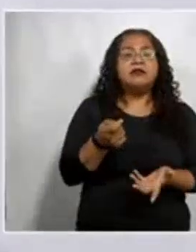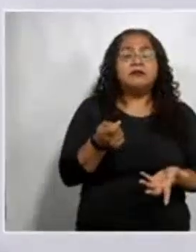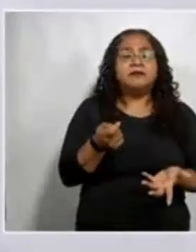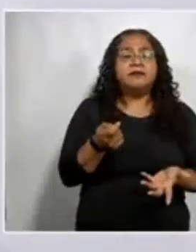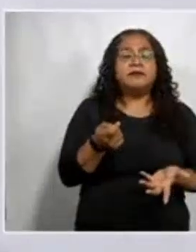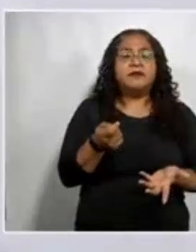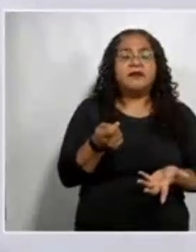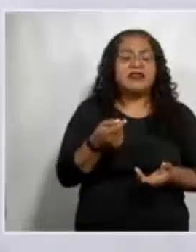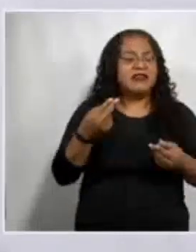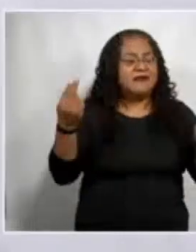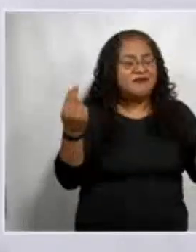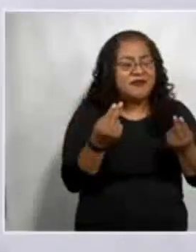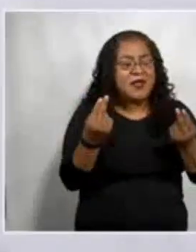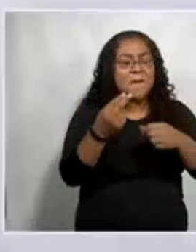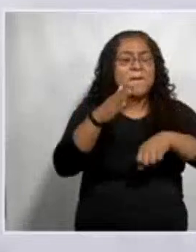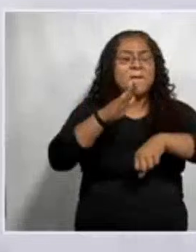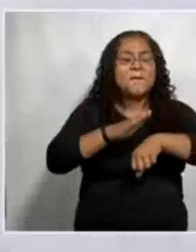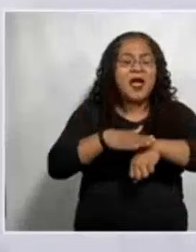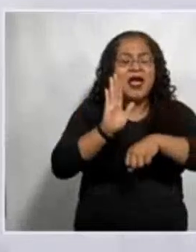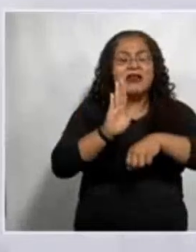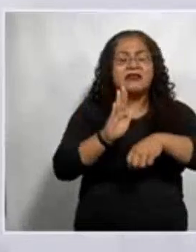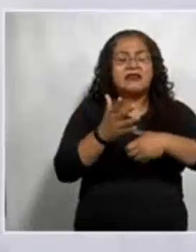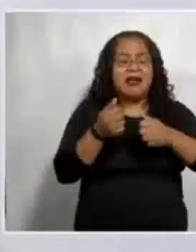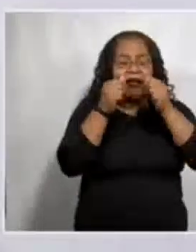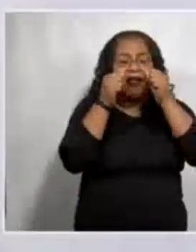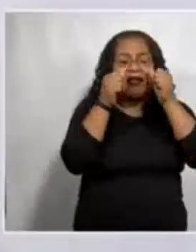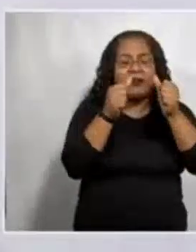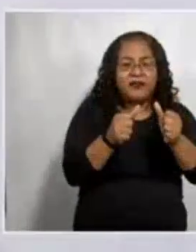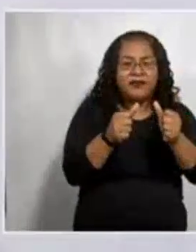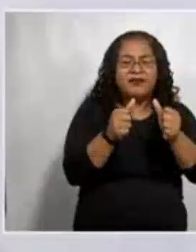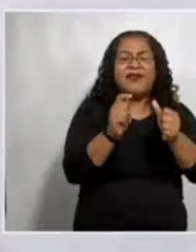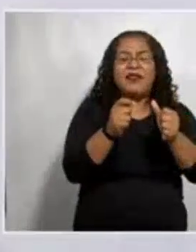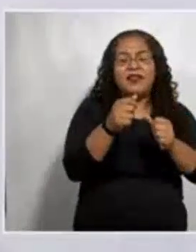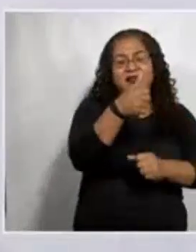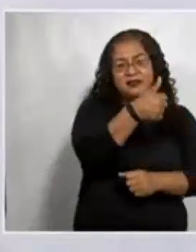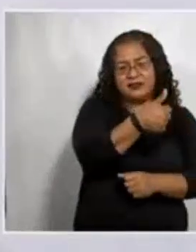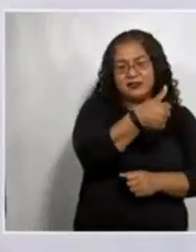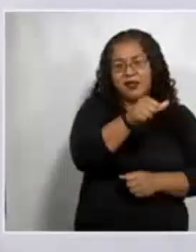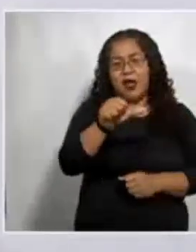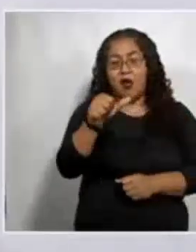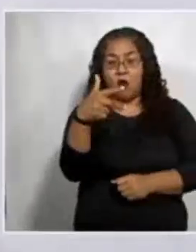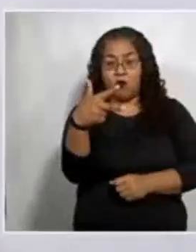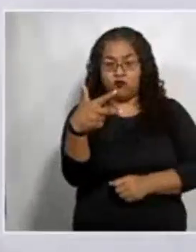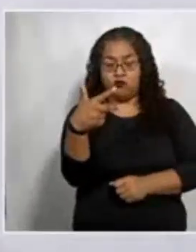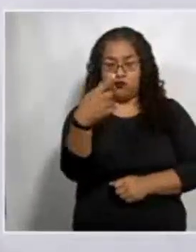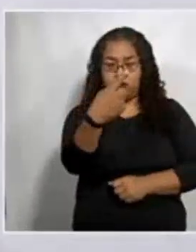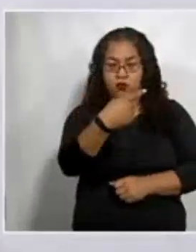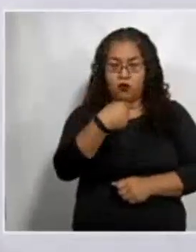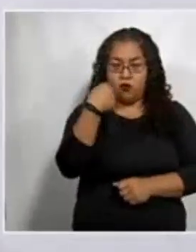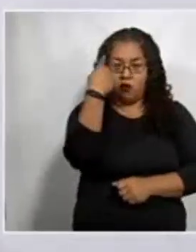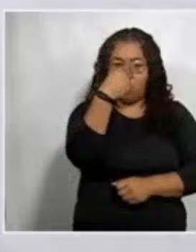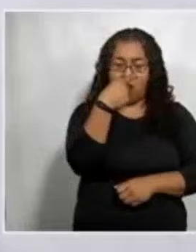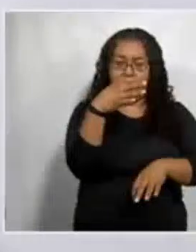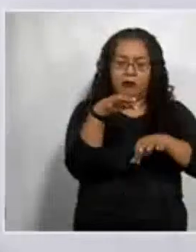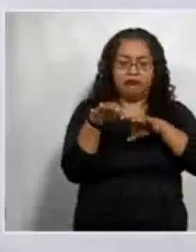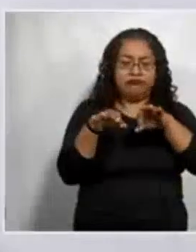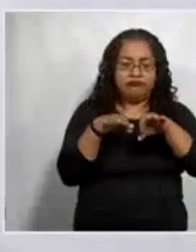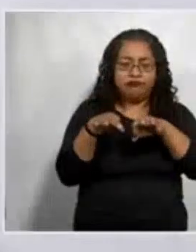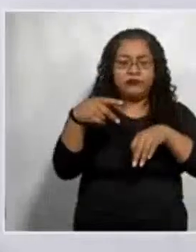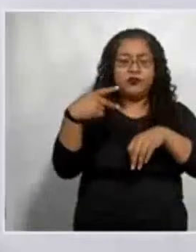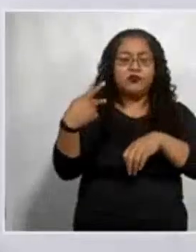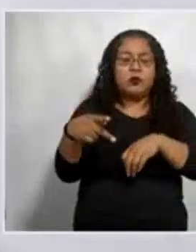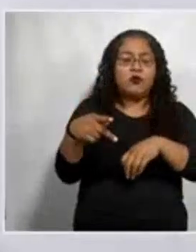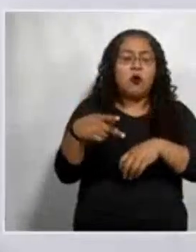ampliar el horario de 6 a 8 horas para poder tener mejores ingresos y además cumplir su tarea.